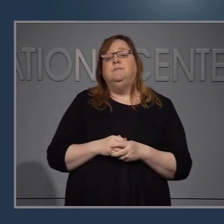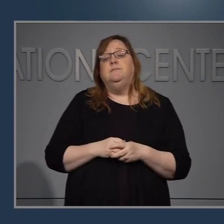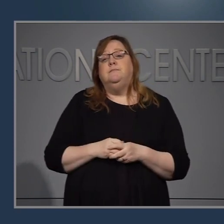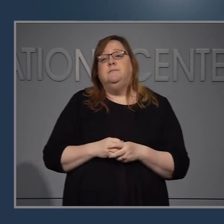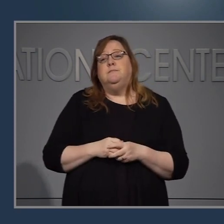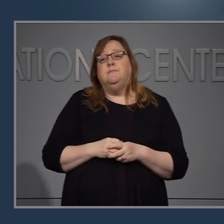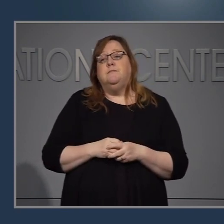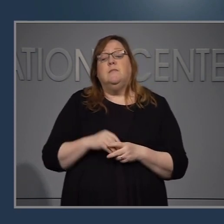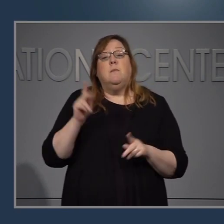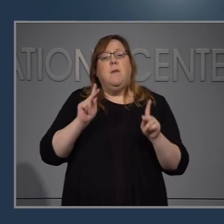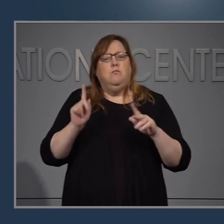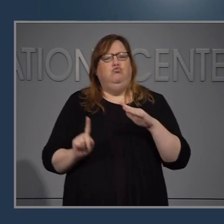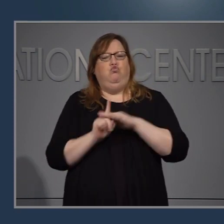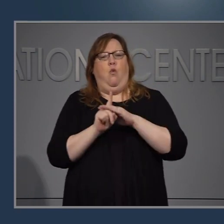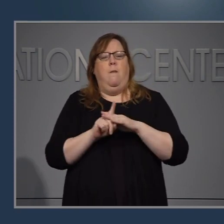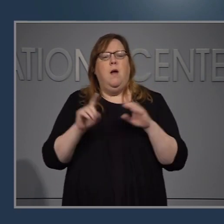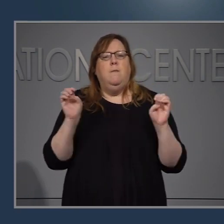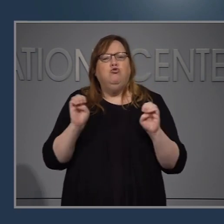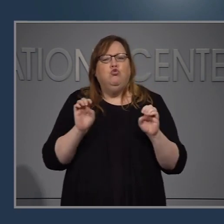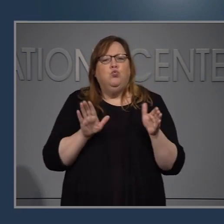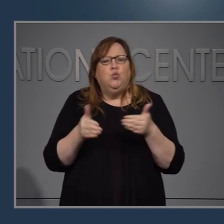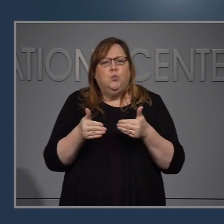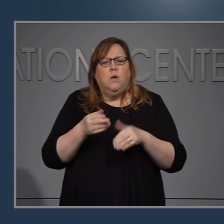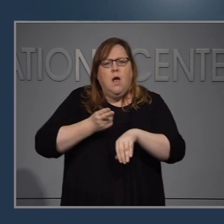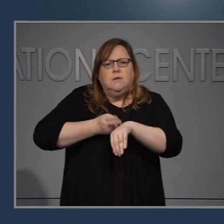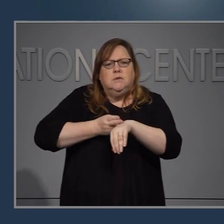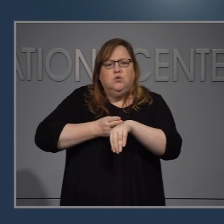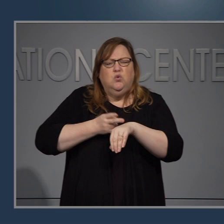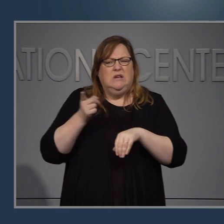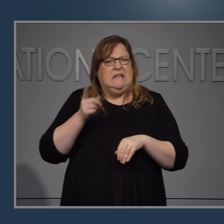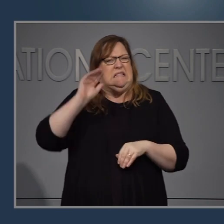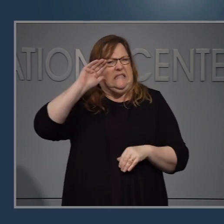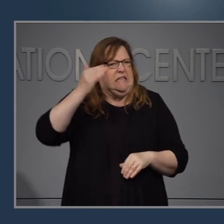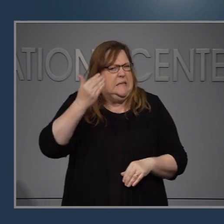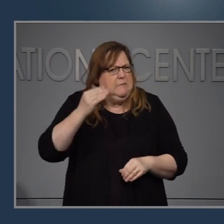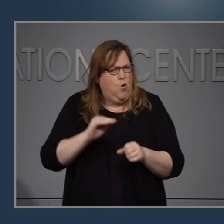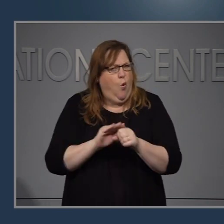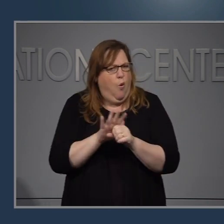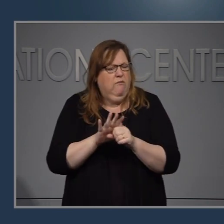similares a covid. Este es nuestro primer mecanismo de detección.